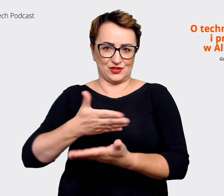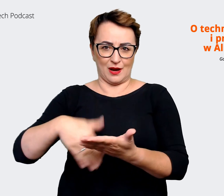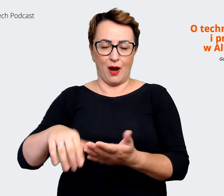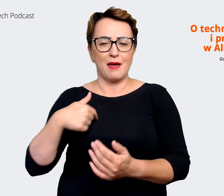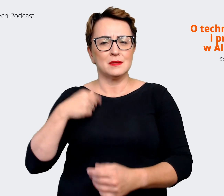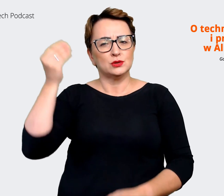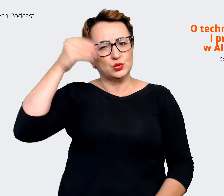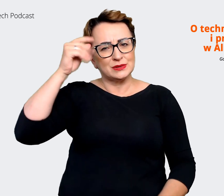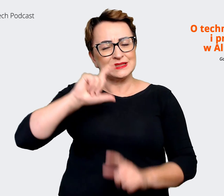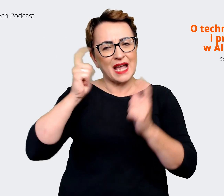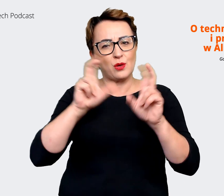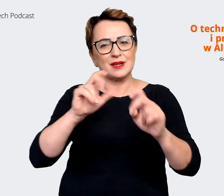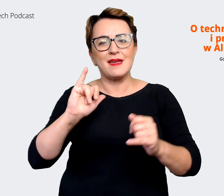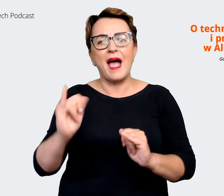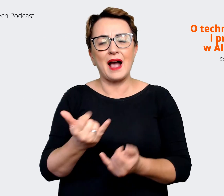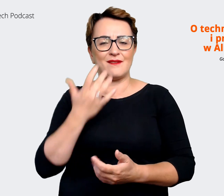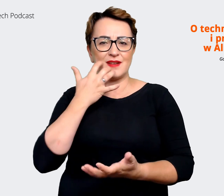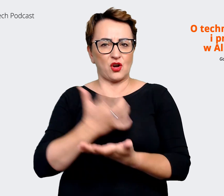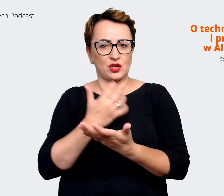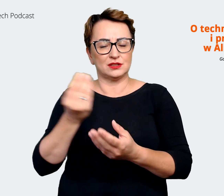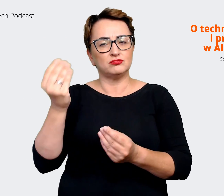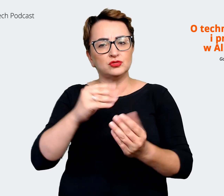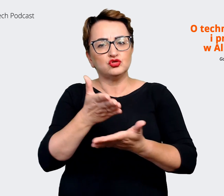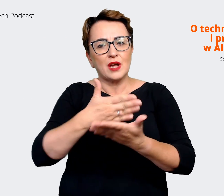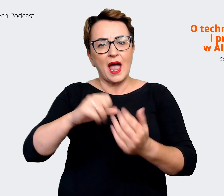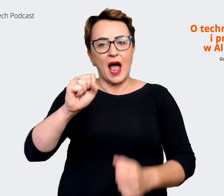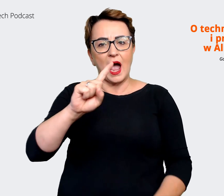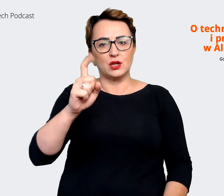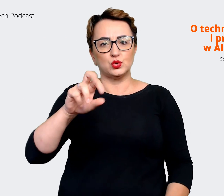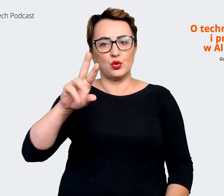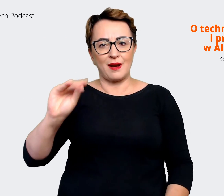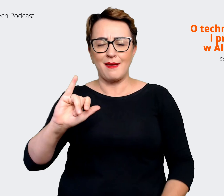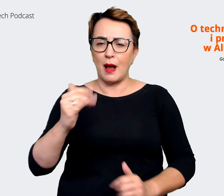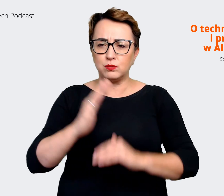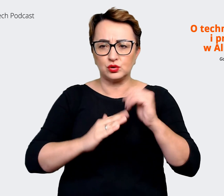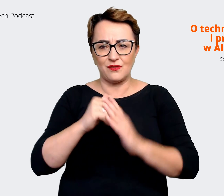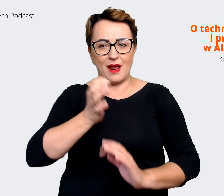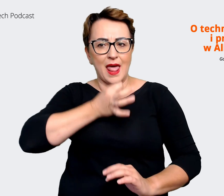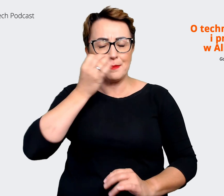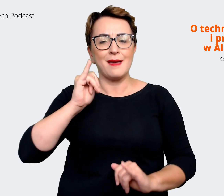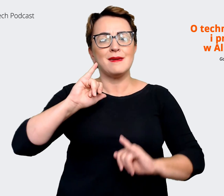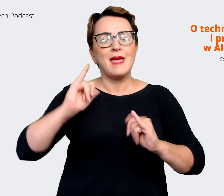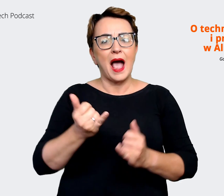komponenty Azure'owe, jak budować lepiej i jak sprawić, żeby te komponenty Azure'owe,